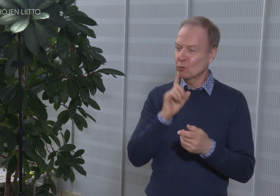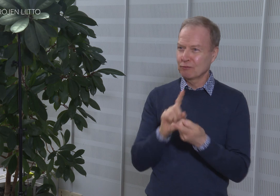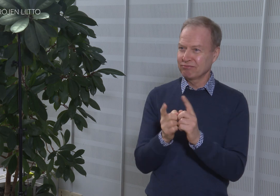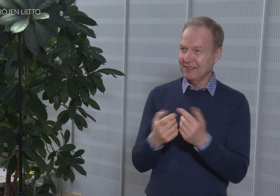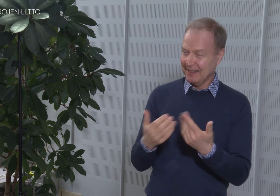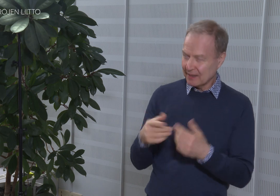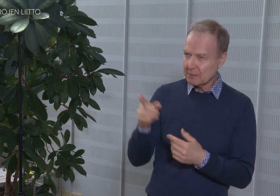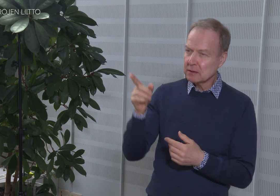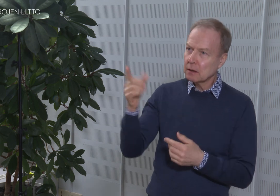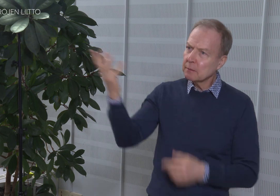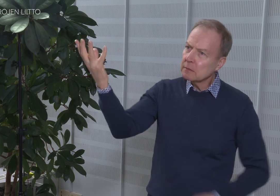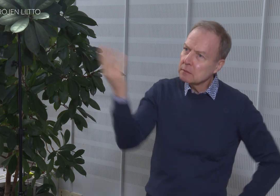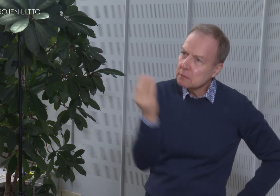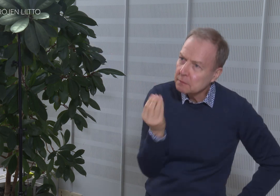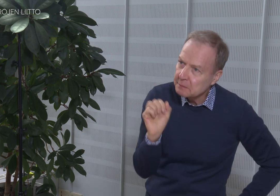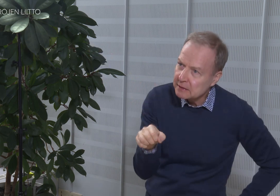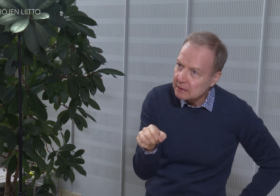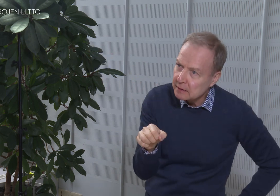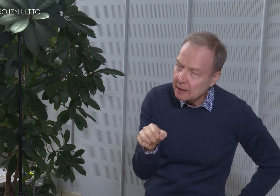osallistetaan siihen myös.